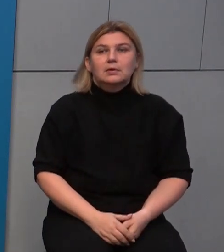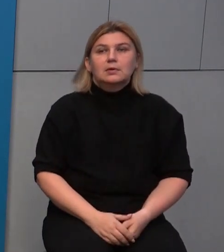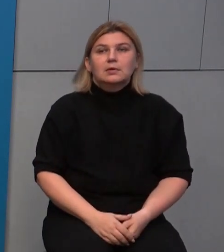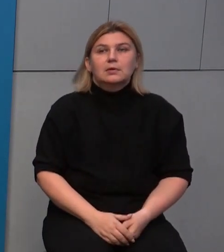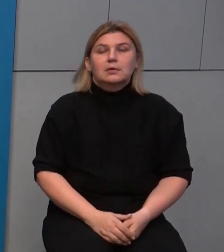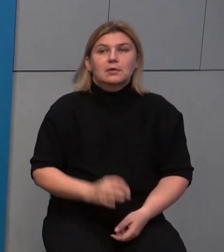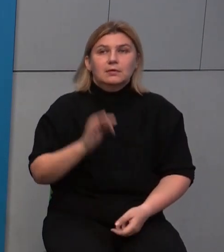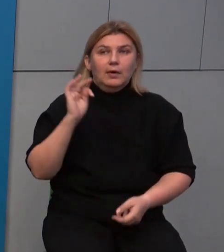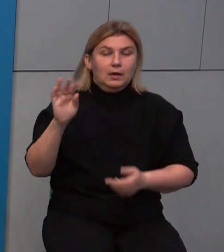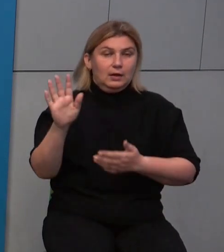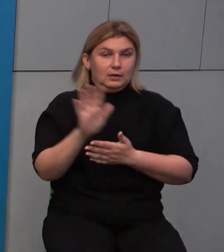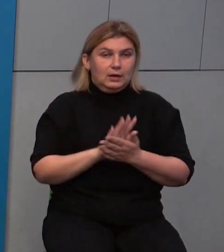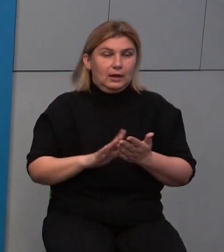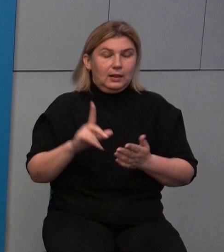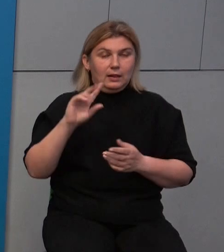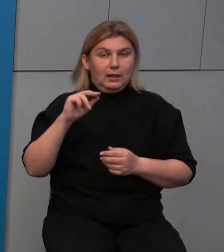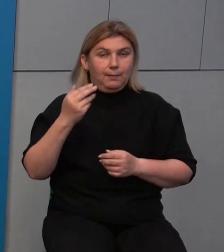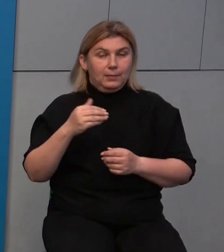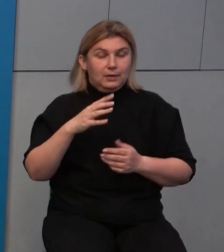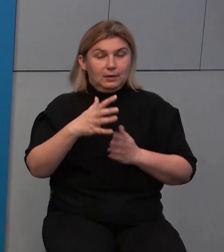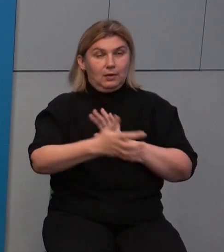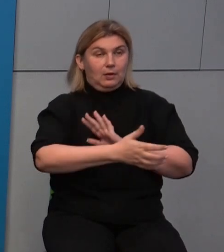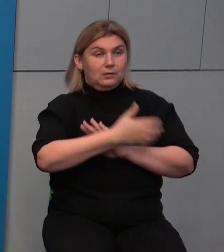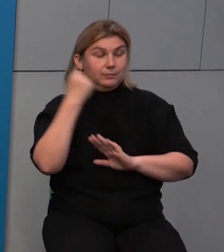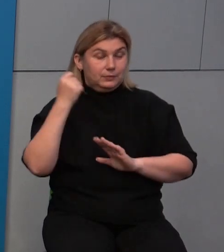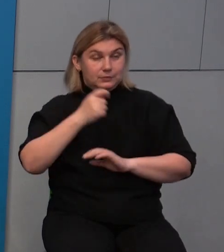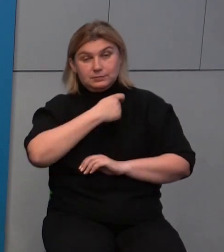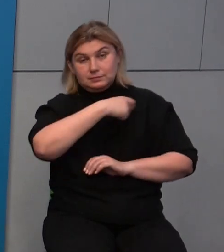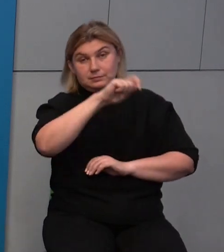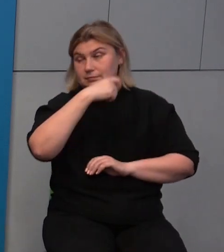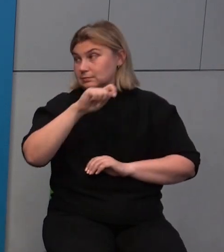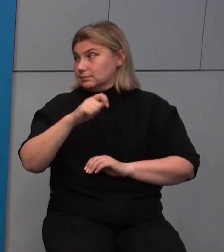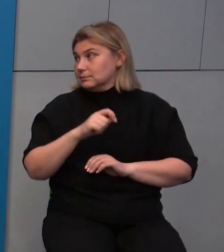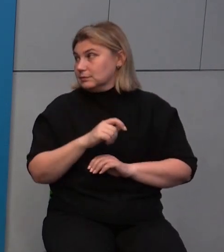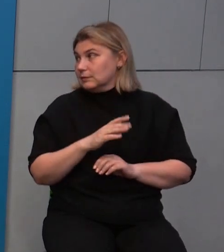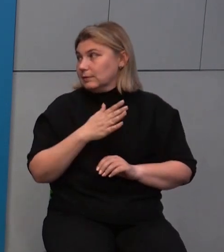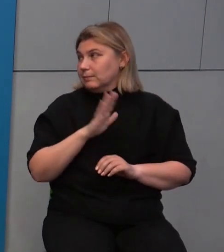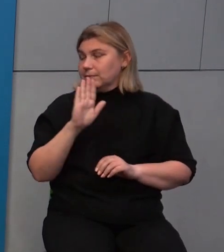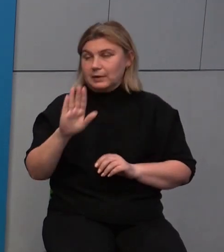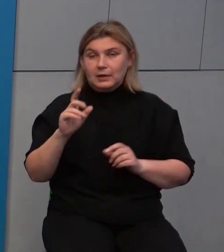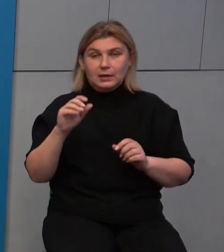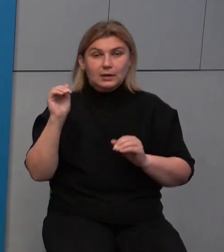Zresztą tak samo Lem odbierał honoraria jeżdżąc. Ale miał talony jeszcze. On jeszcze miał talony.